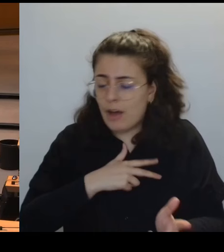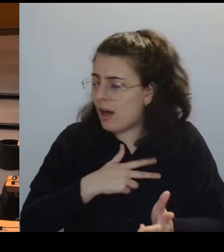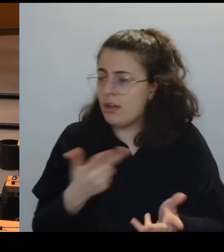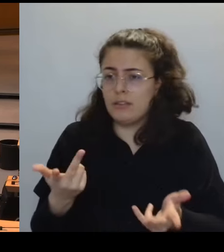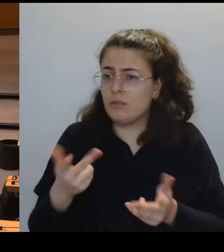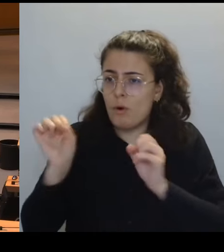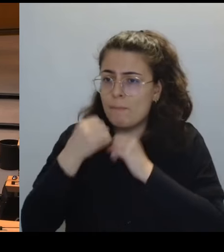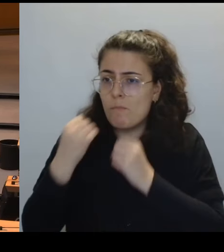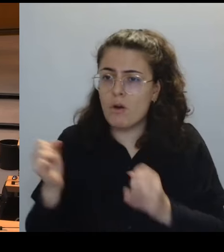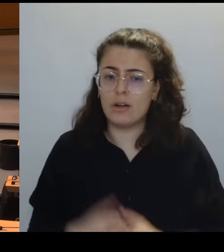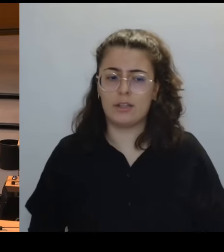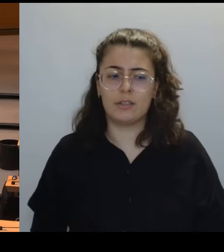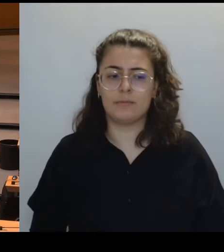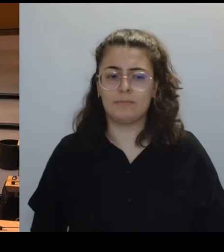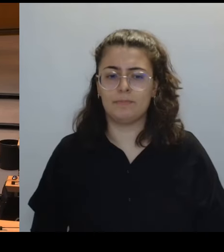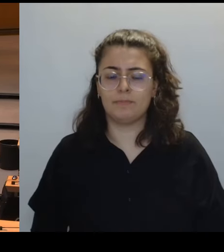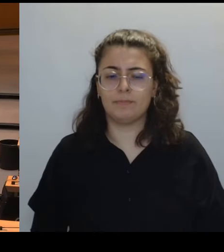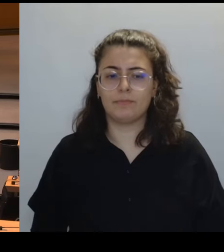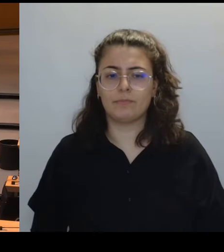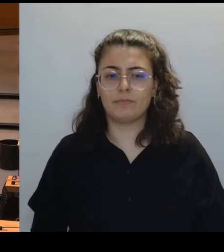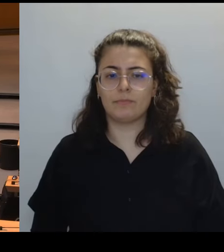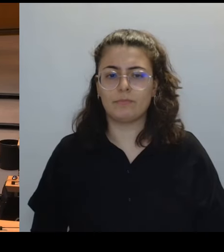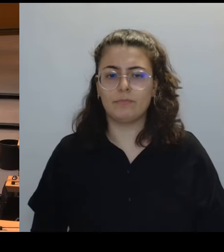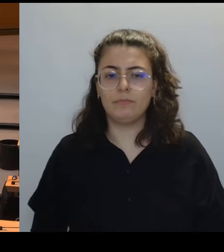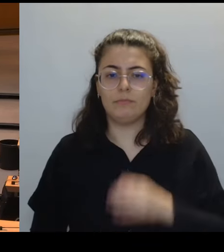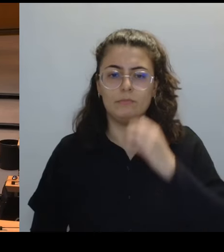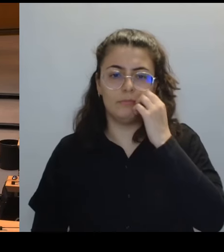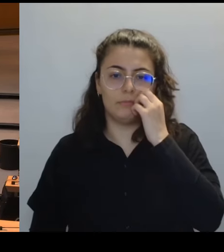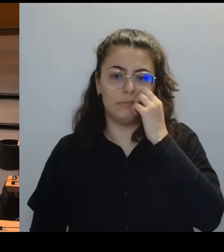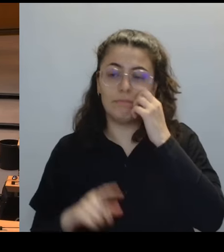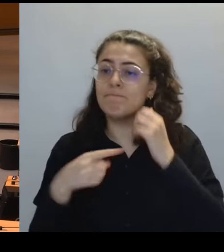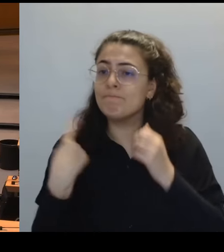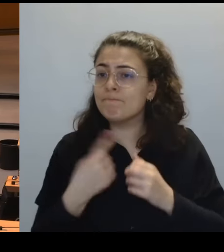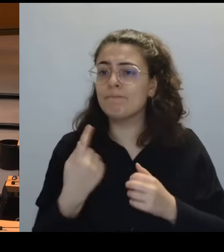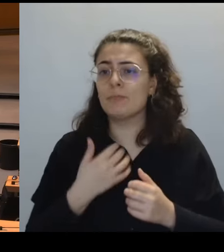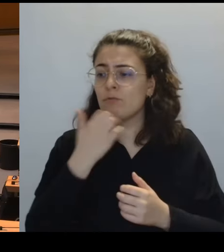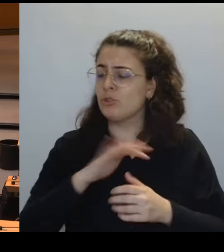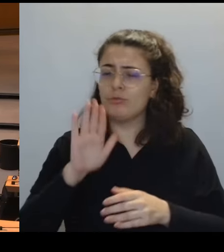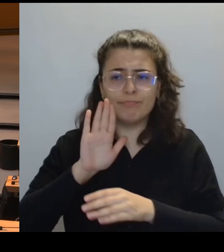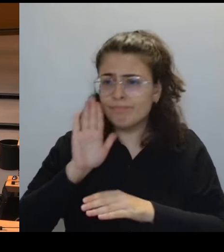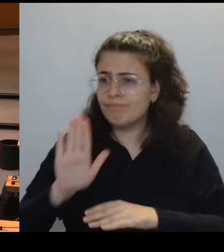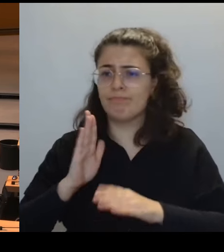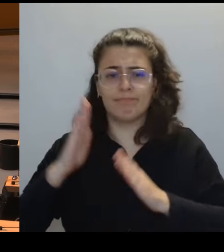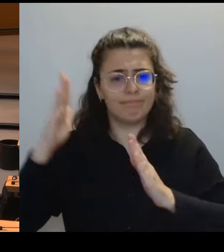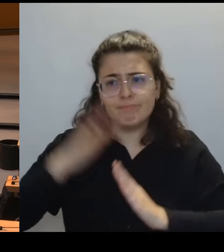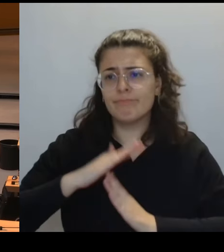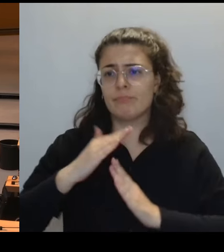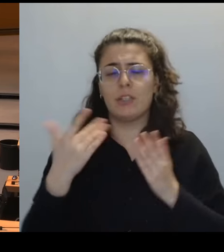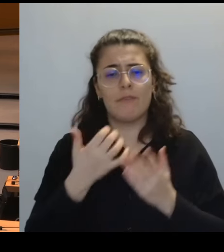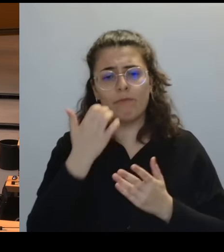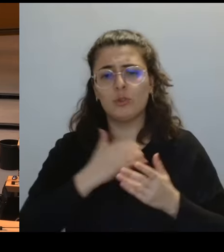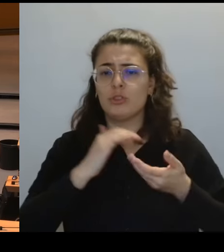Zu diesen Rhetoriken rufen wir Stopp und fordern solidarische Lösungen, wie eben auch besseren Zugang von